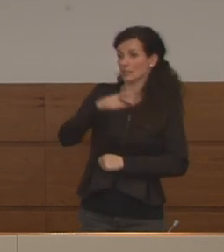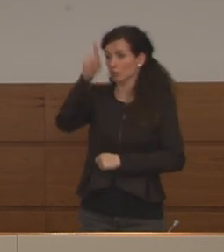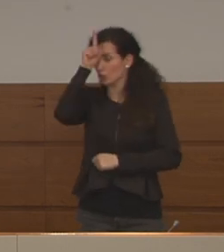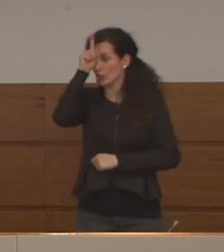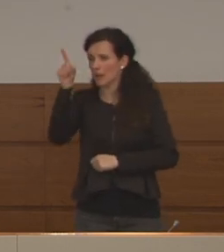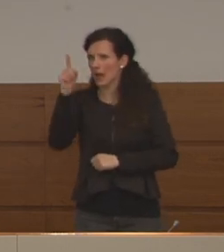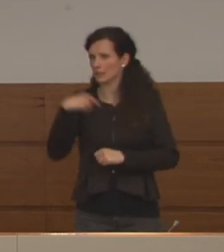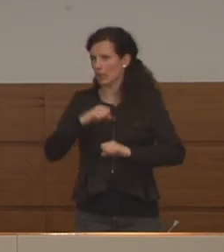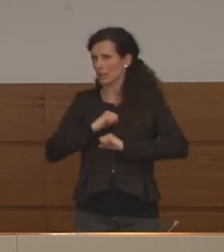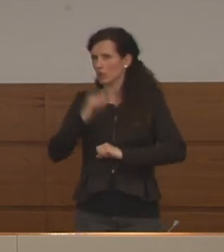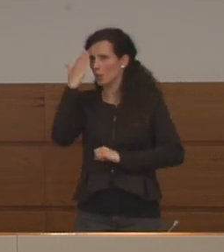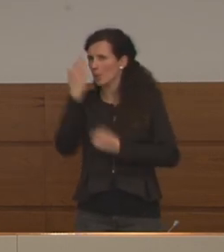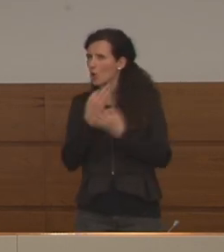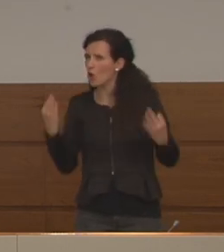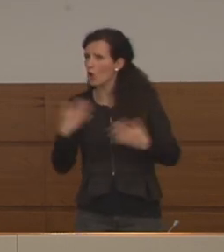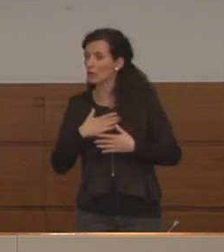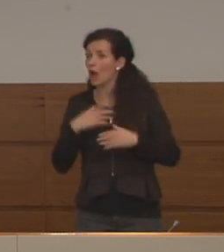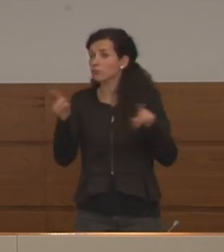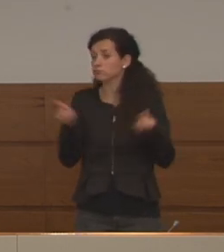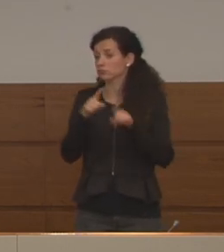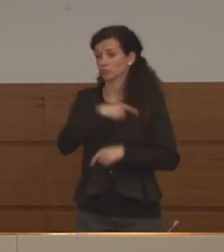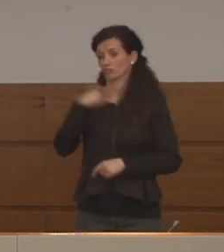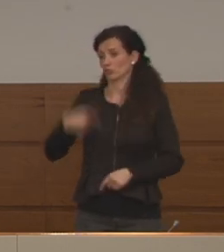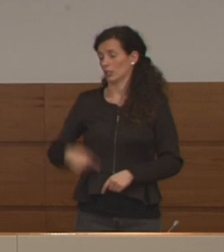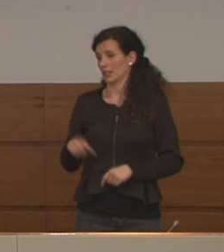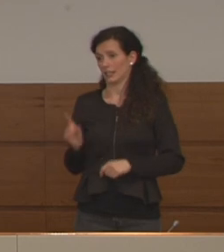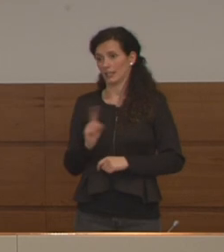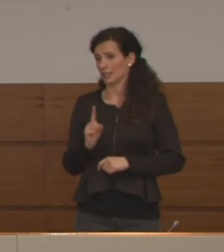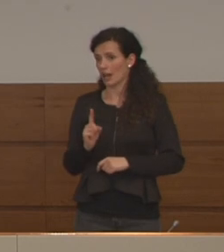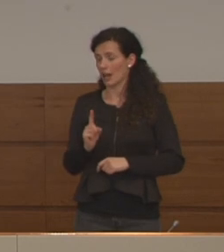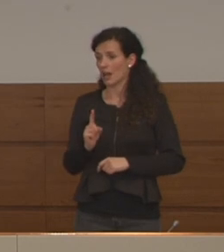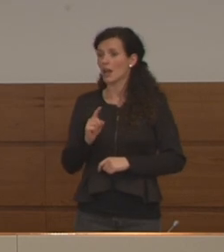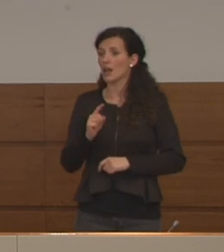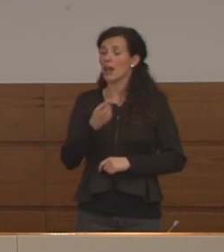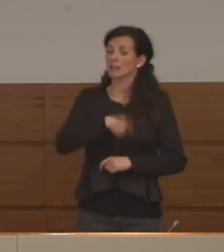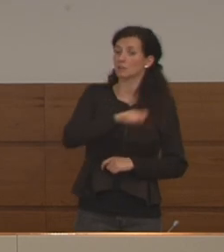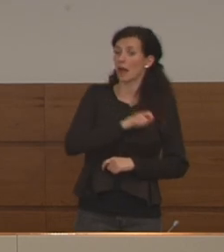vado a memoria, non sono come la Cina, non hanno una popolazione molto più